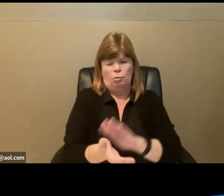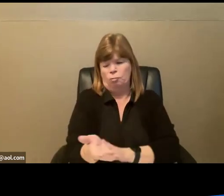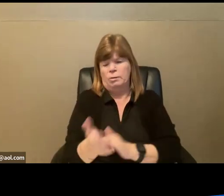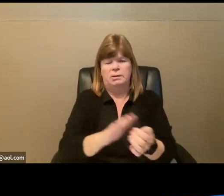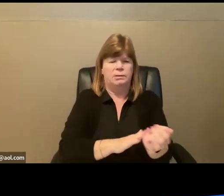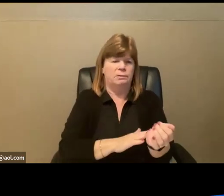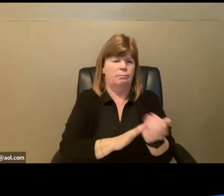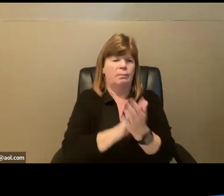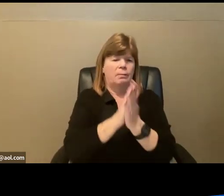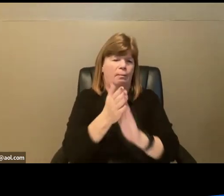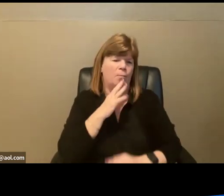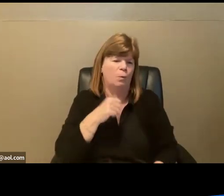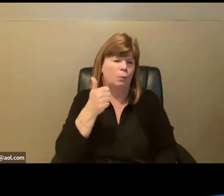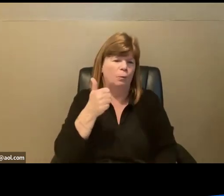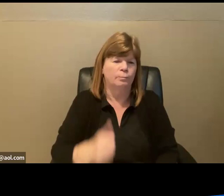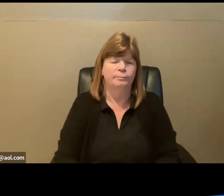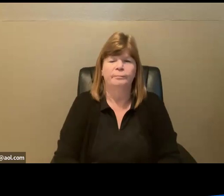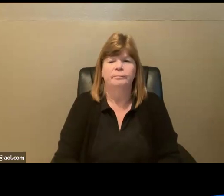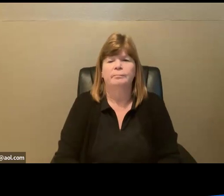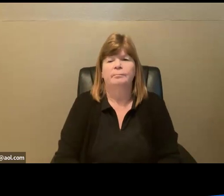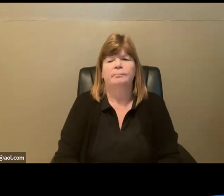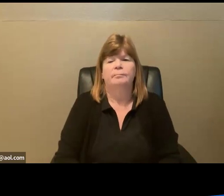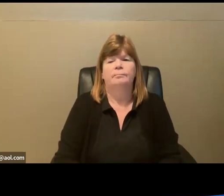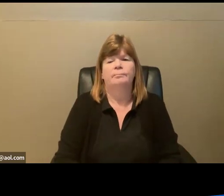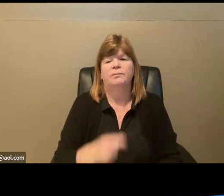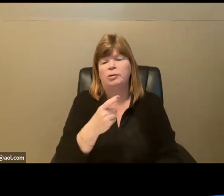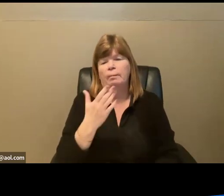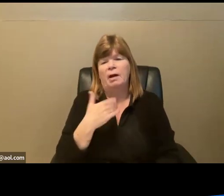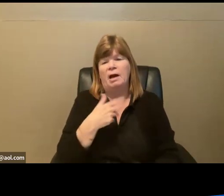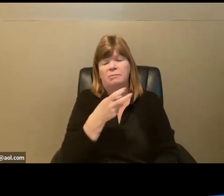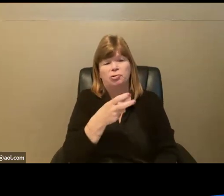Sería bastante bueno. Ahora bien, podrías tener equipo de transferencia que tal vez uses en